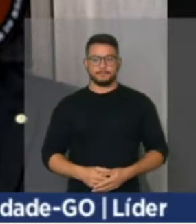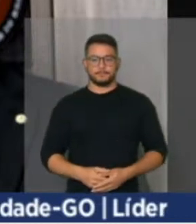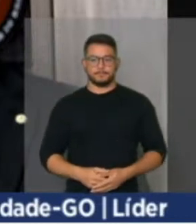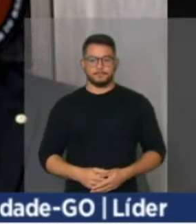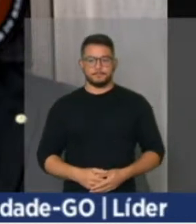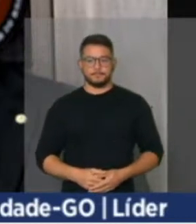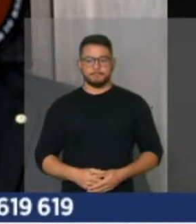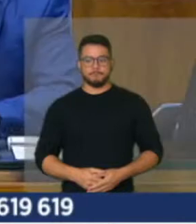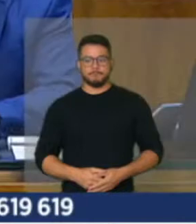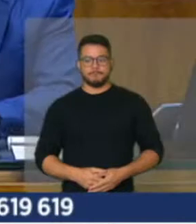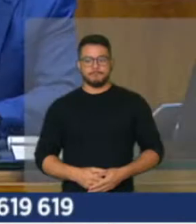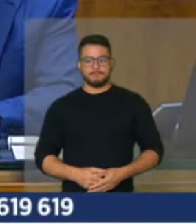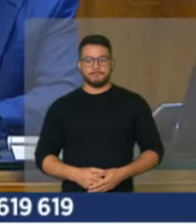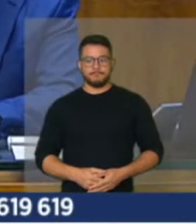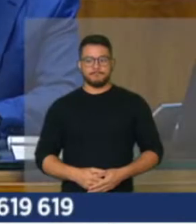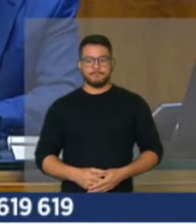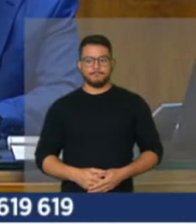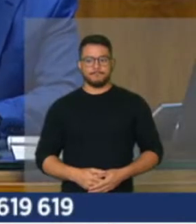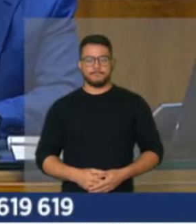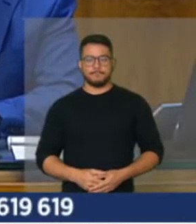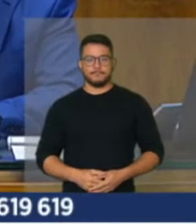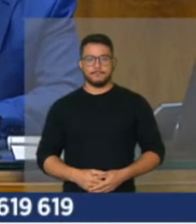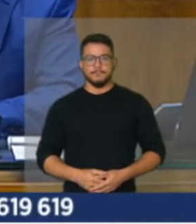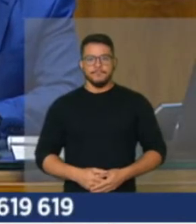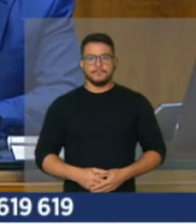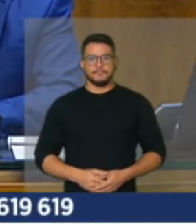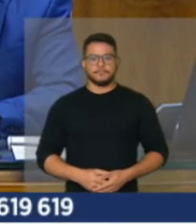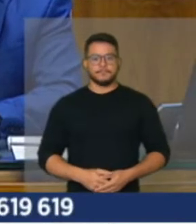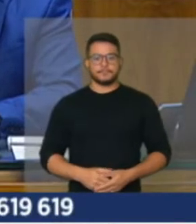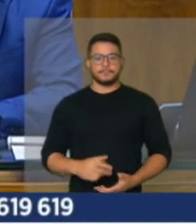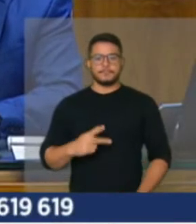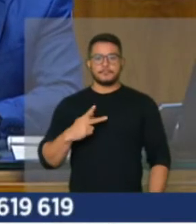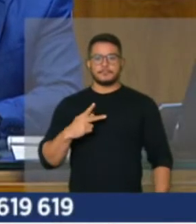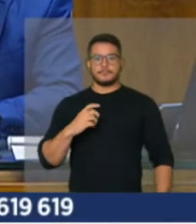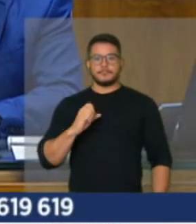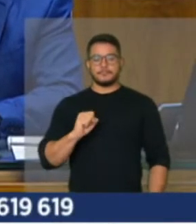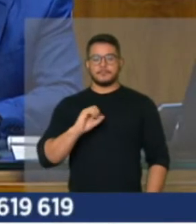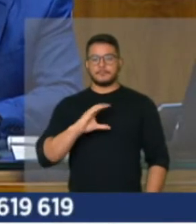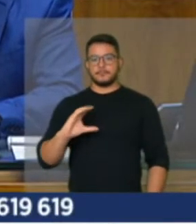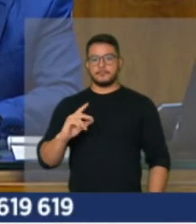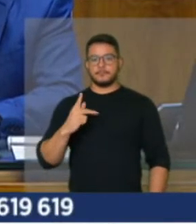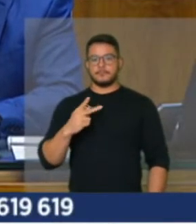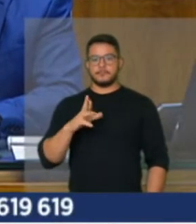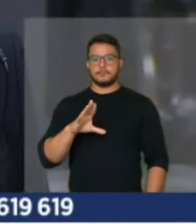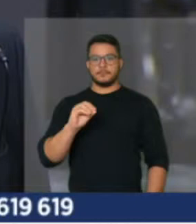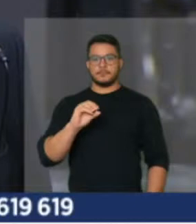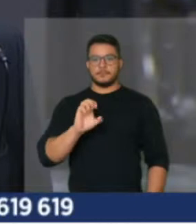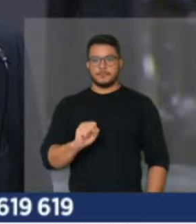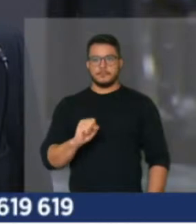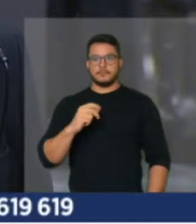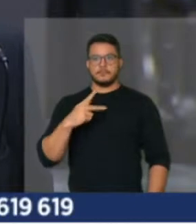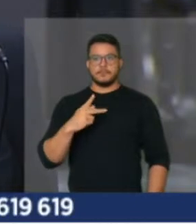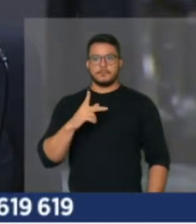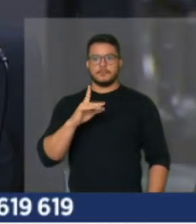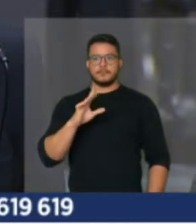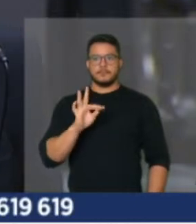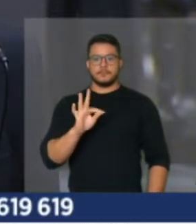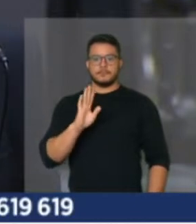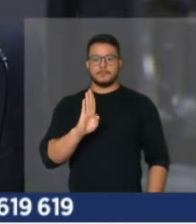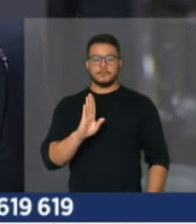[PRESIDENTE]: SOLIDARIEDADE SEUS, PSC, PROS, PTB. [DEPUTADO]: PSC SIM, SENHOR PRESIDENTE. [PRESIDENTE]: PSC